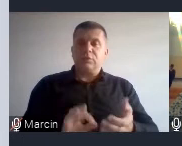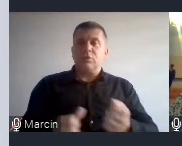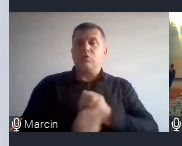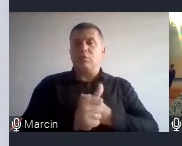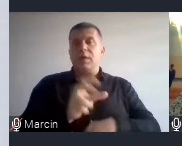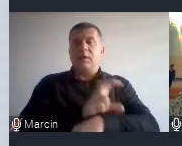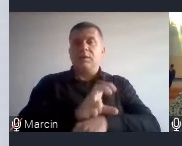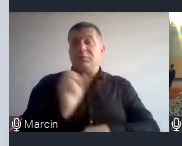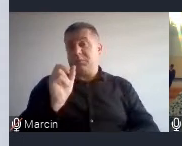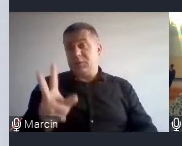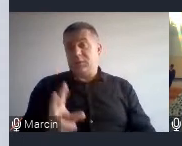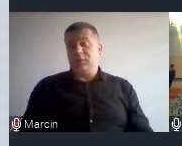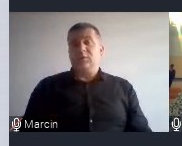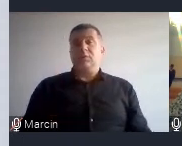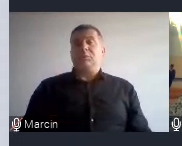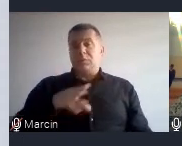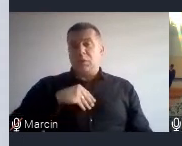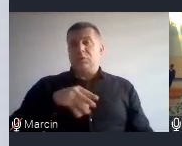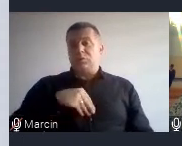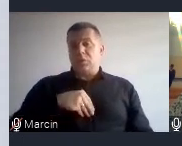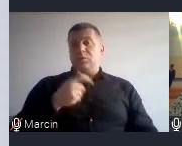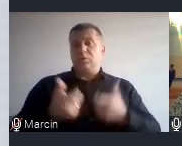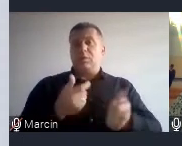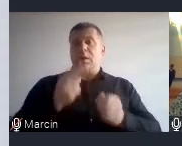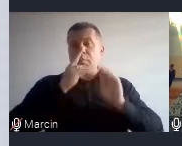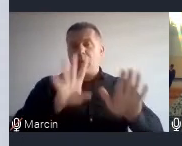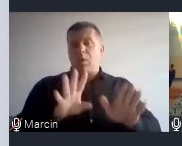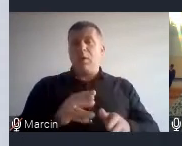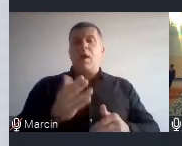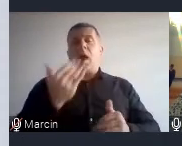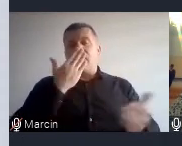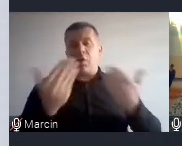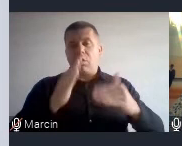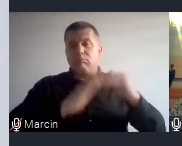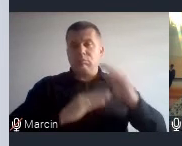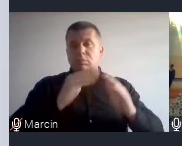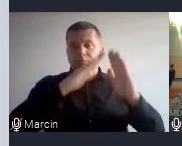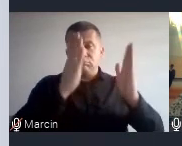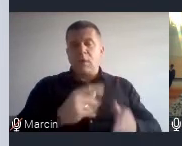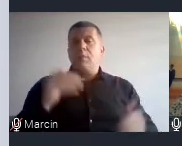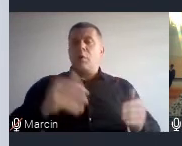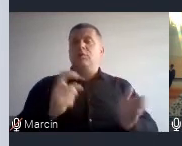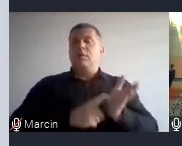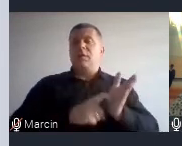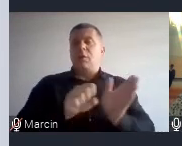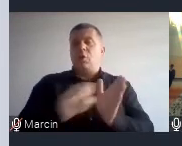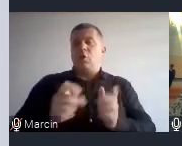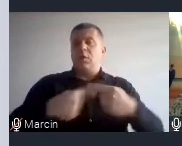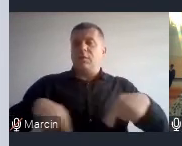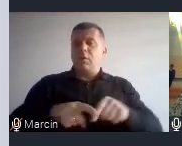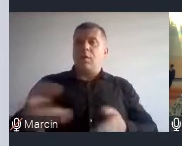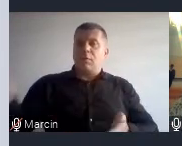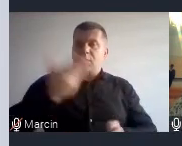Tak, jak najbardziej możemy pokazać stylistykę, szkice, możemy wymagać od wykonawcy przedstawienia projektów,